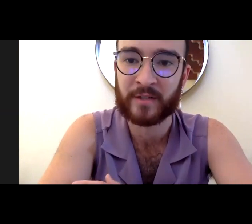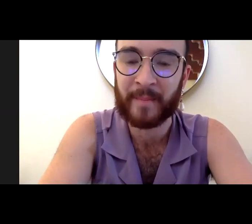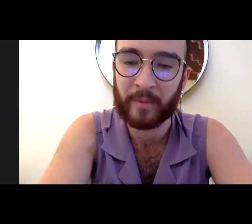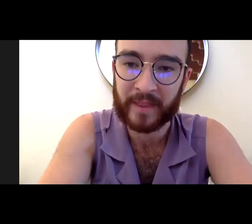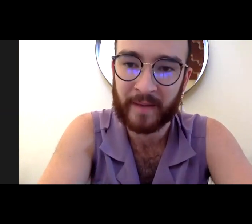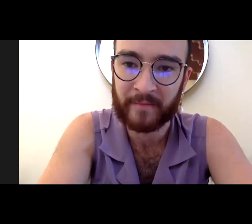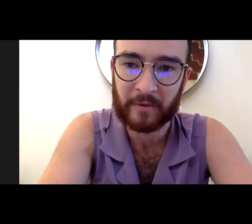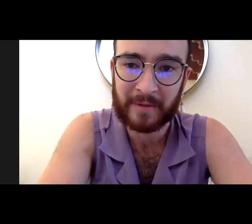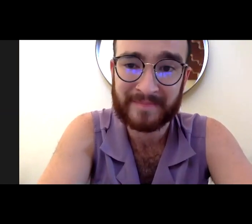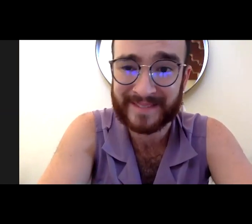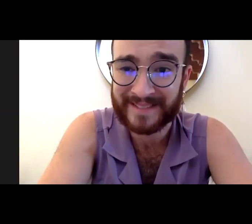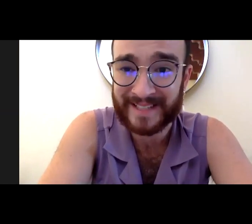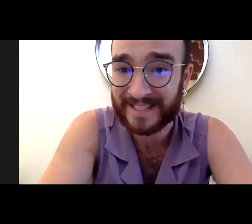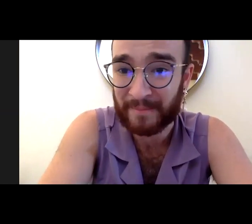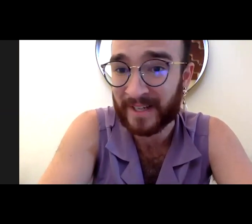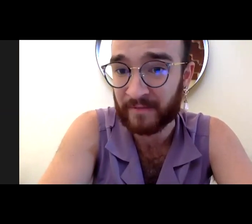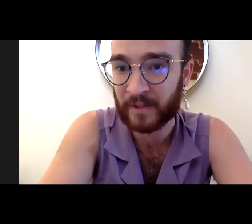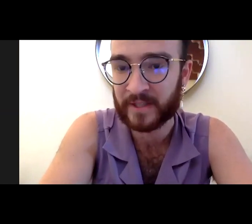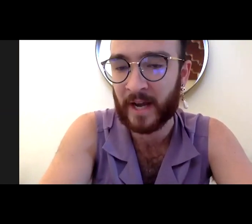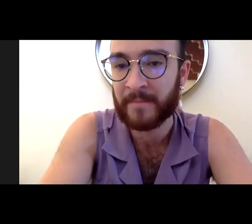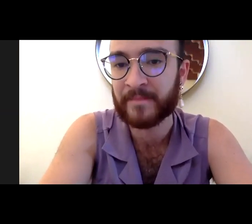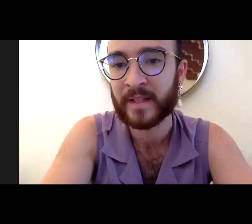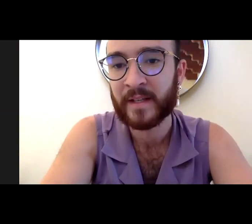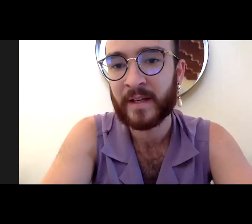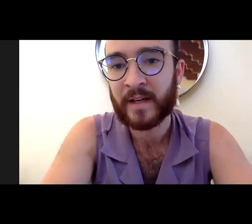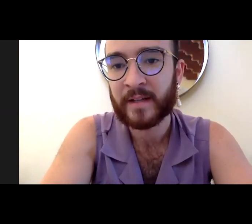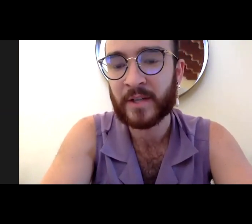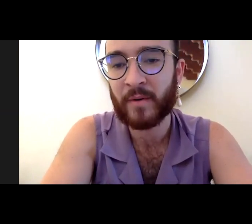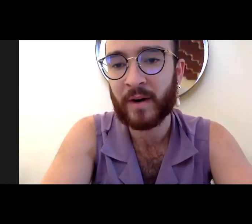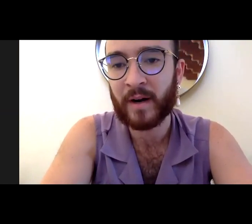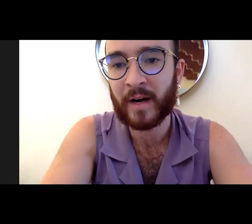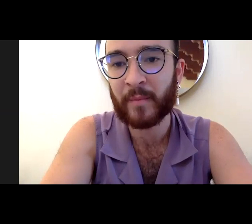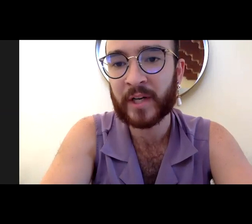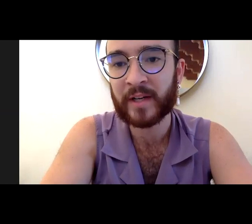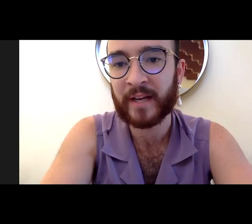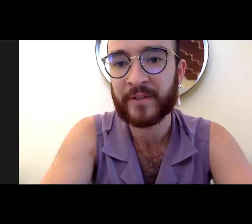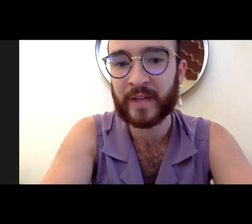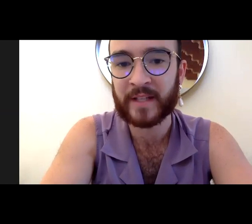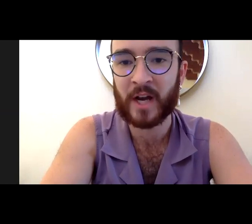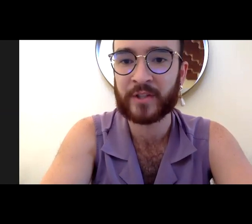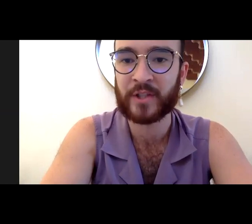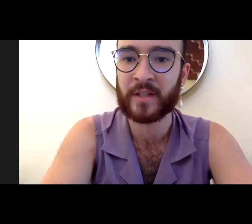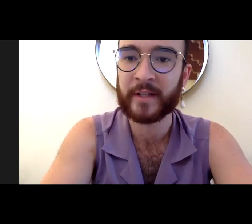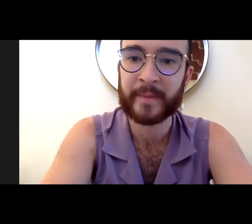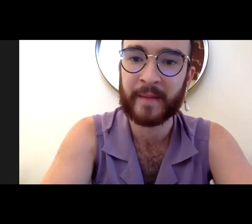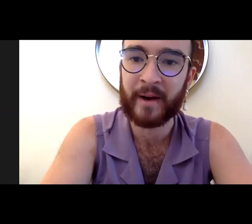empezar a lidiar con ellos de alguna manera la primera vez. Me pregunto si puedes hablar un poquito